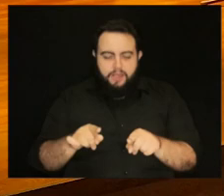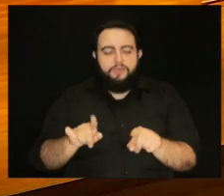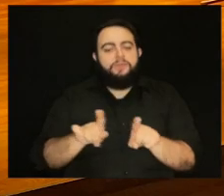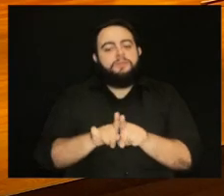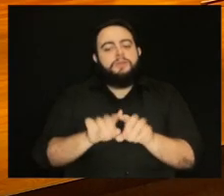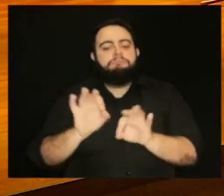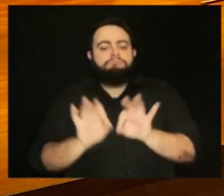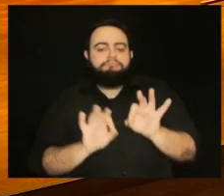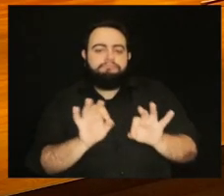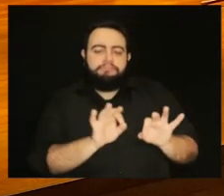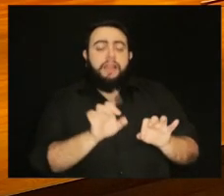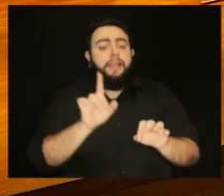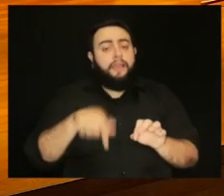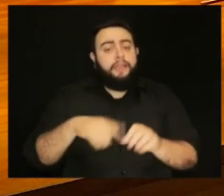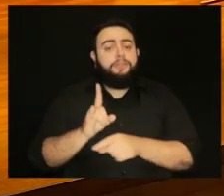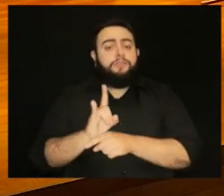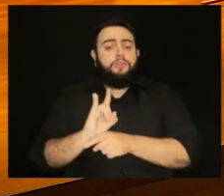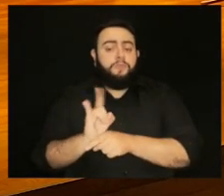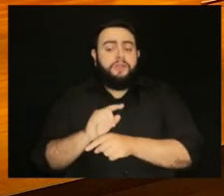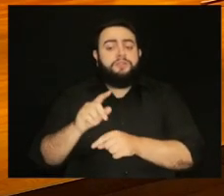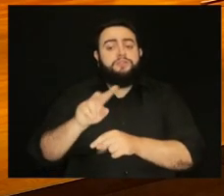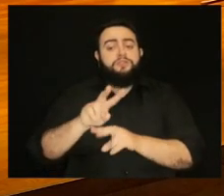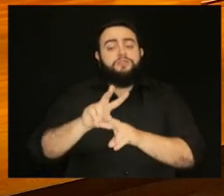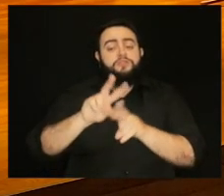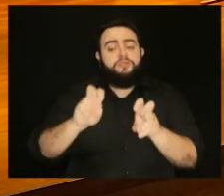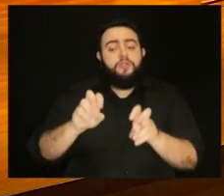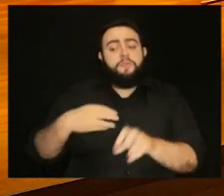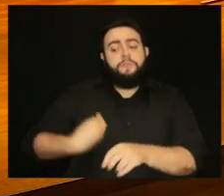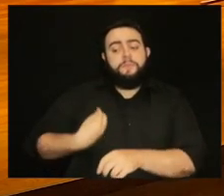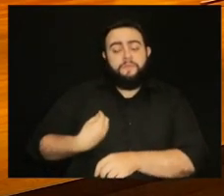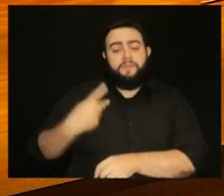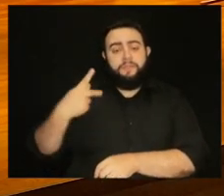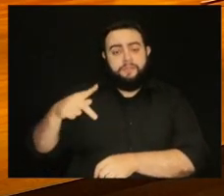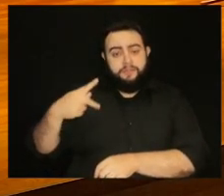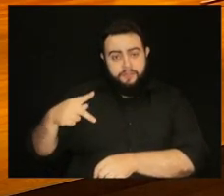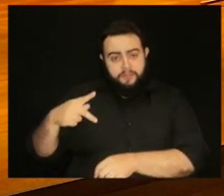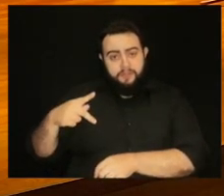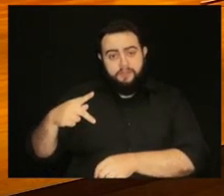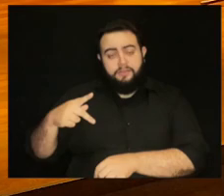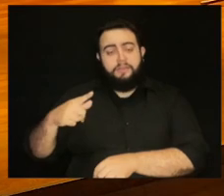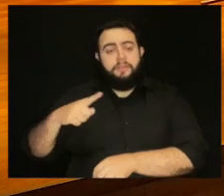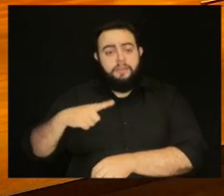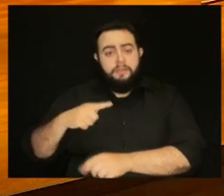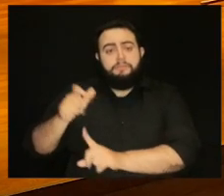tal que é um documentário sobre Otávio Dutra. Tem o Yamandu, tem o Hique Gomes, tem um monte de gente, tem